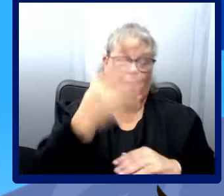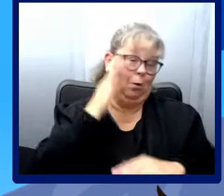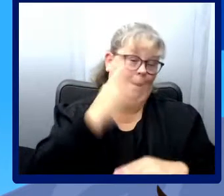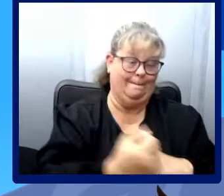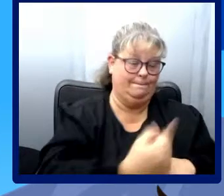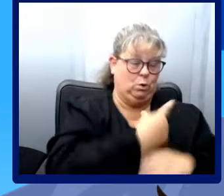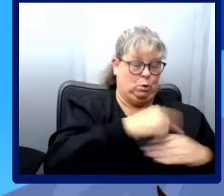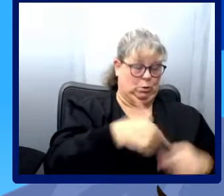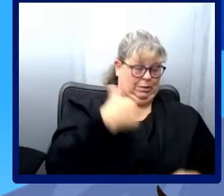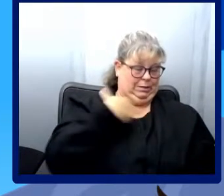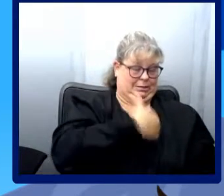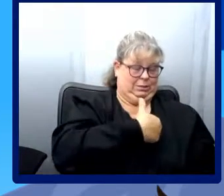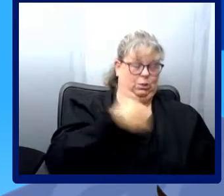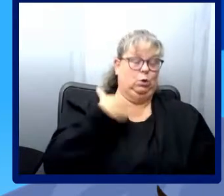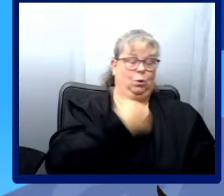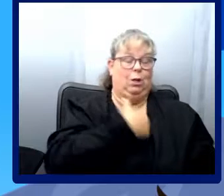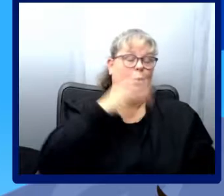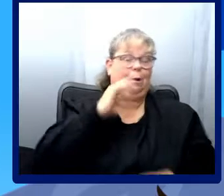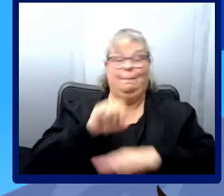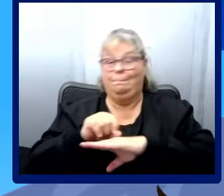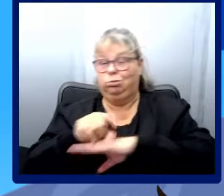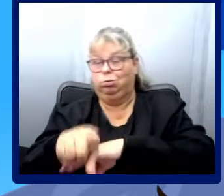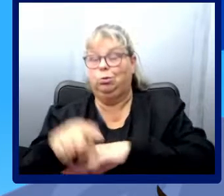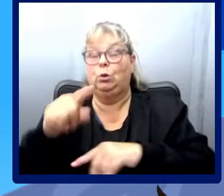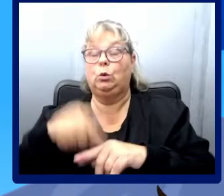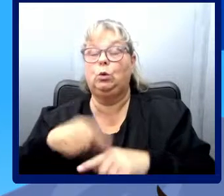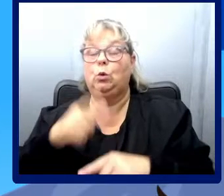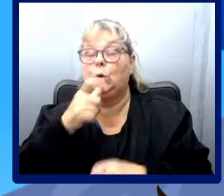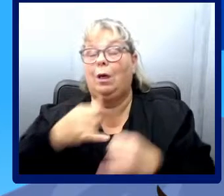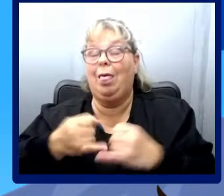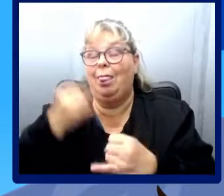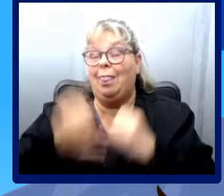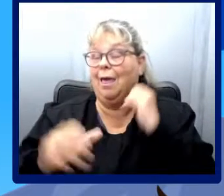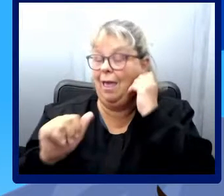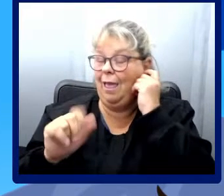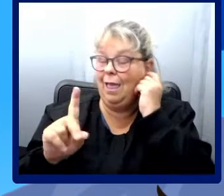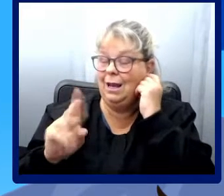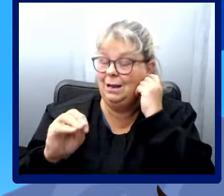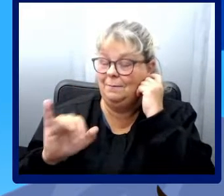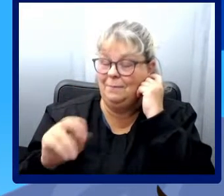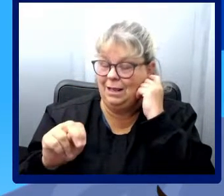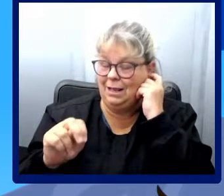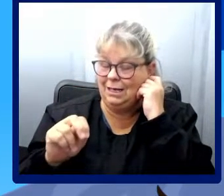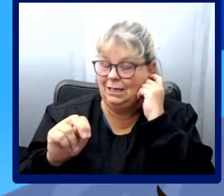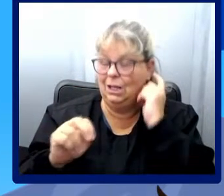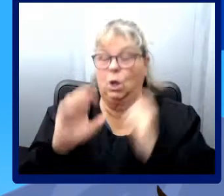que modificó por última vez el flujo que se acaba de ejecutar y tuvo un error o al destinatario